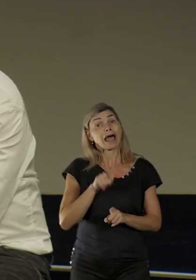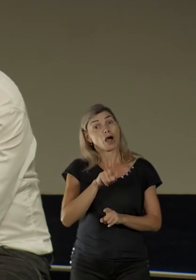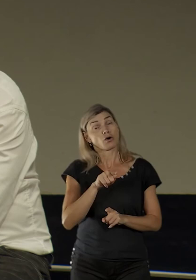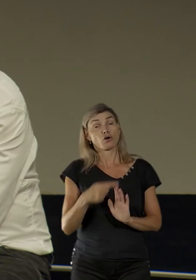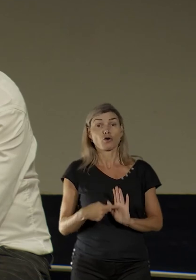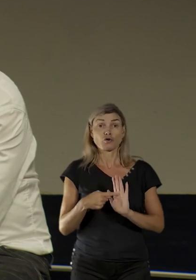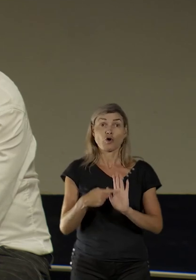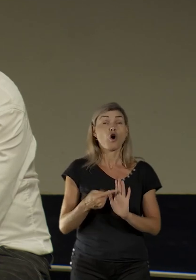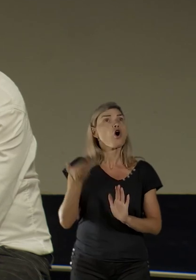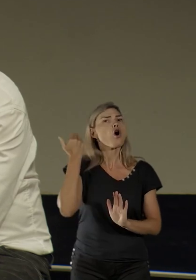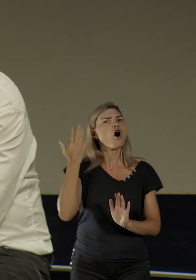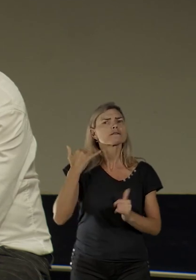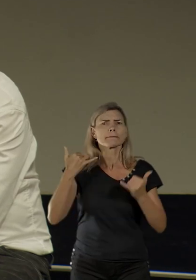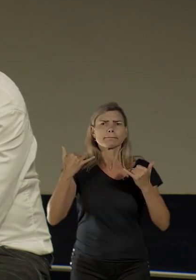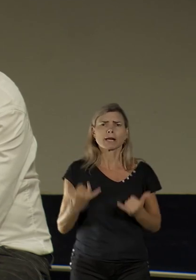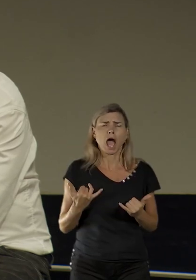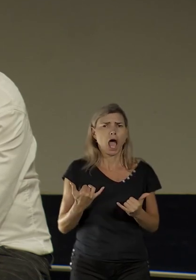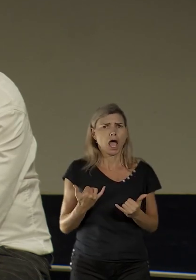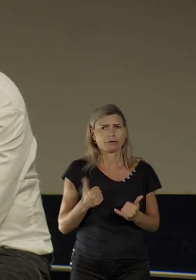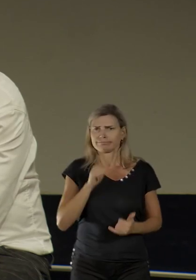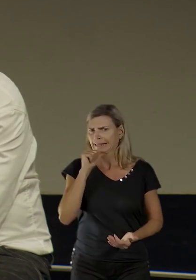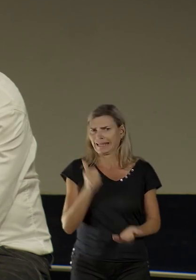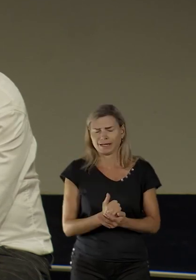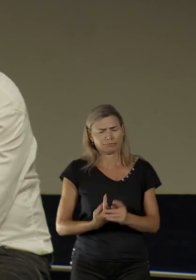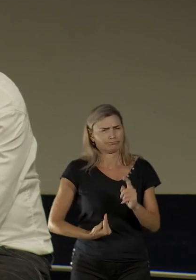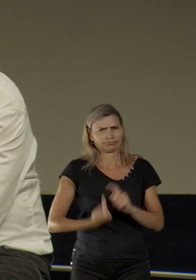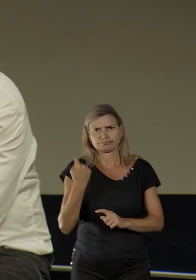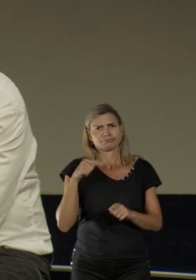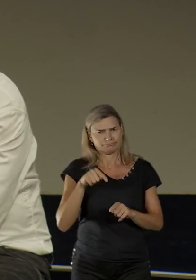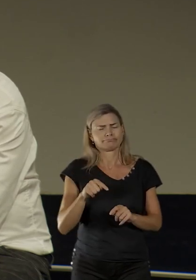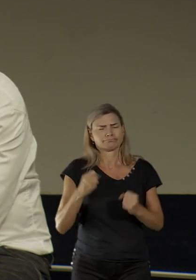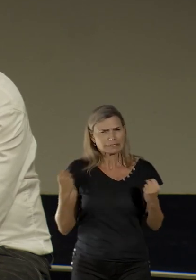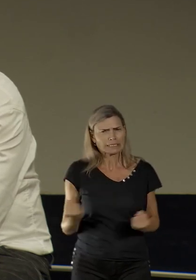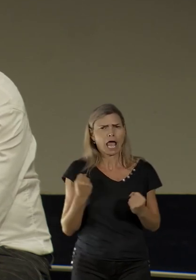Prahy se vlastně nic takhle důsledně neprojednávalo. S takovým